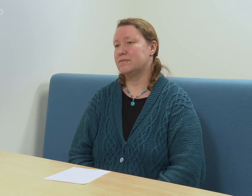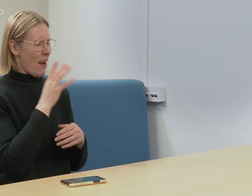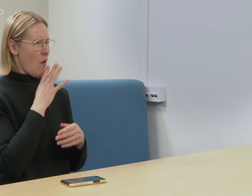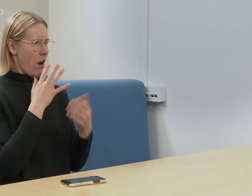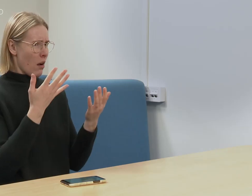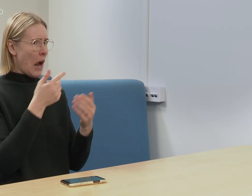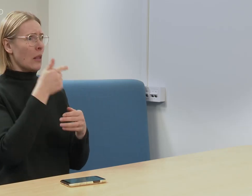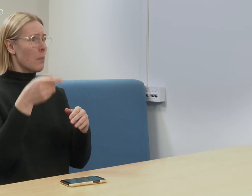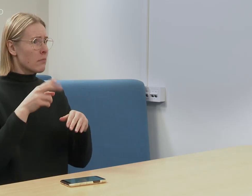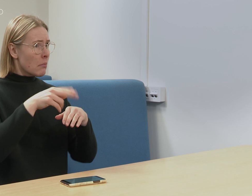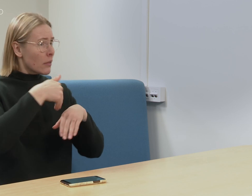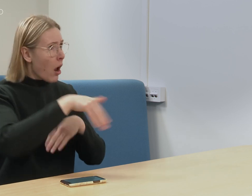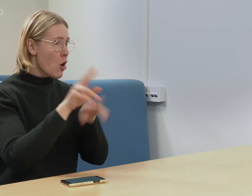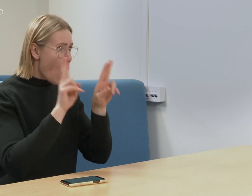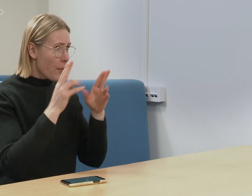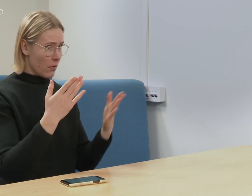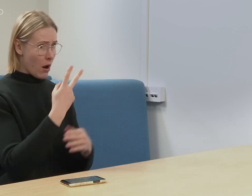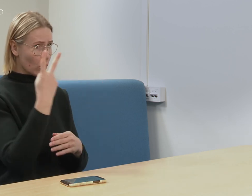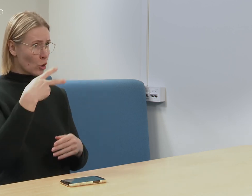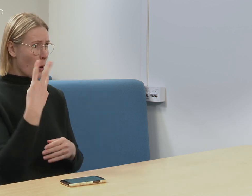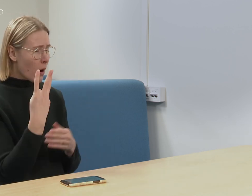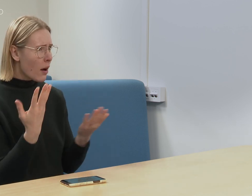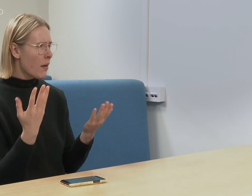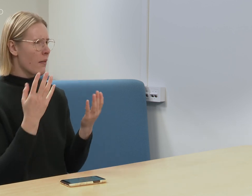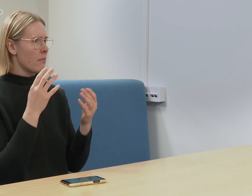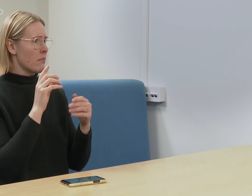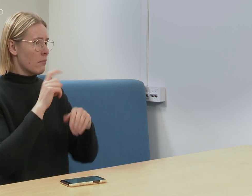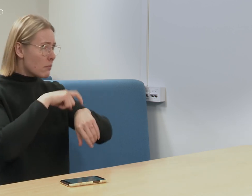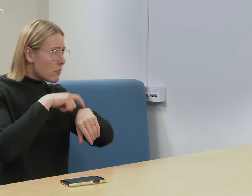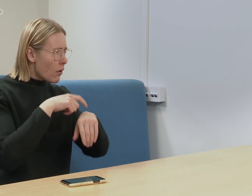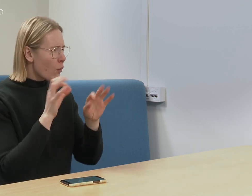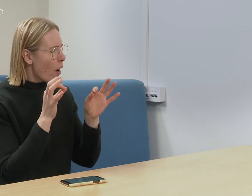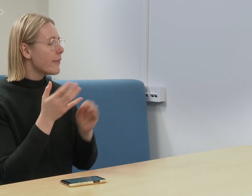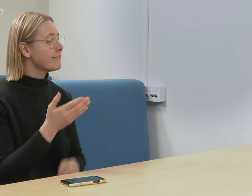Jatkuuko palvelu ihan normaalisti tänäkin vuonna, - ja millaisin palveluajoin?